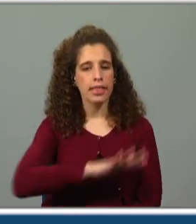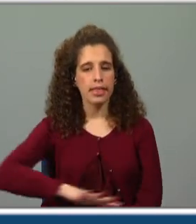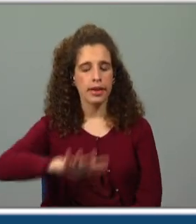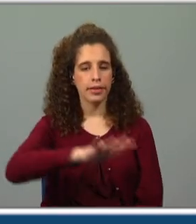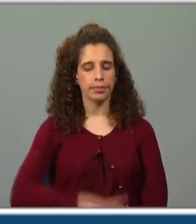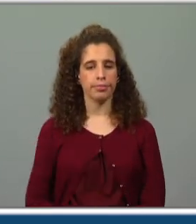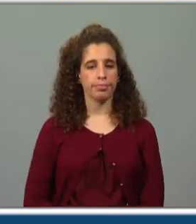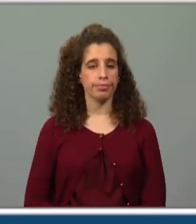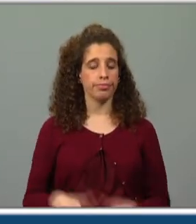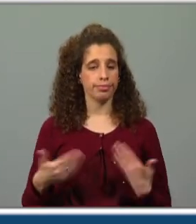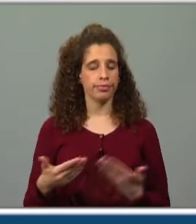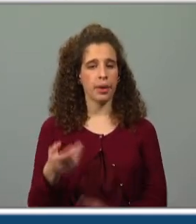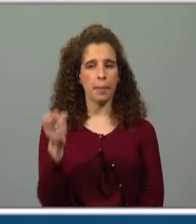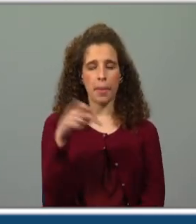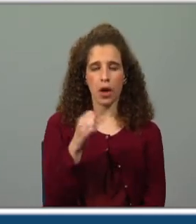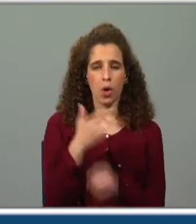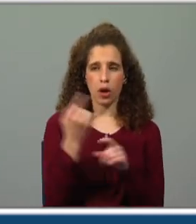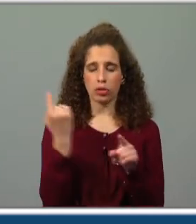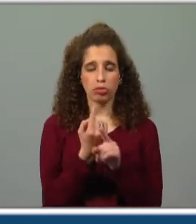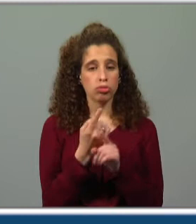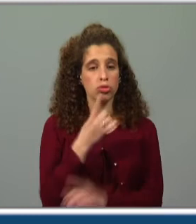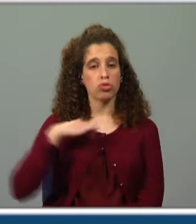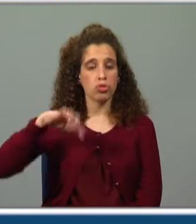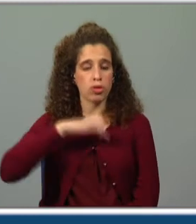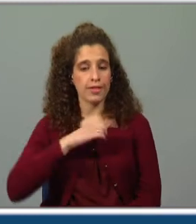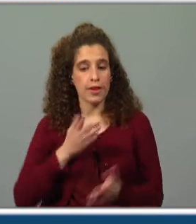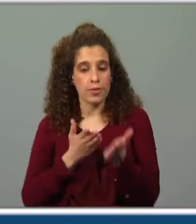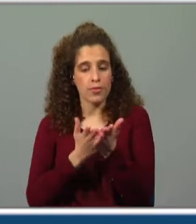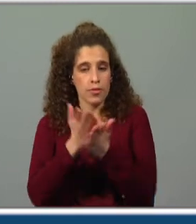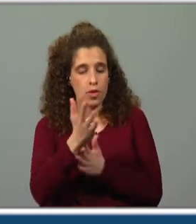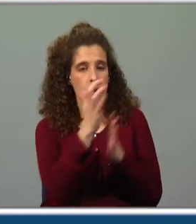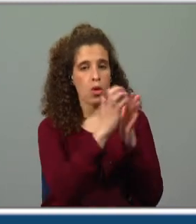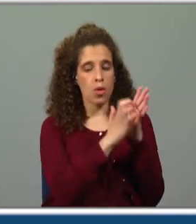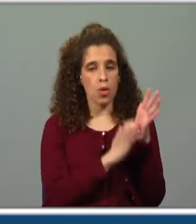ora aparecem nos outras coisas para nós temos que continuar o texto deste 現在為我們出現在其他事物中我們必須繼續這個文本